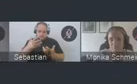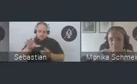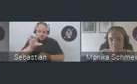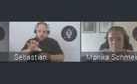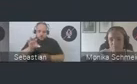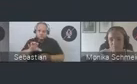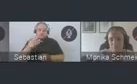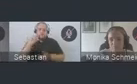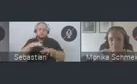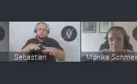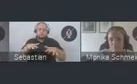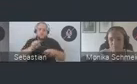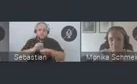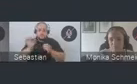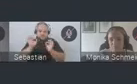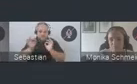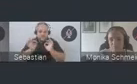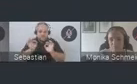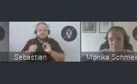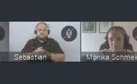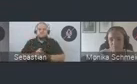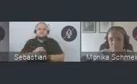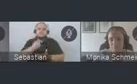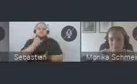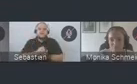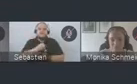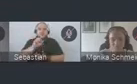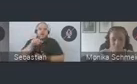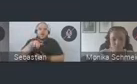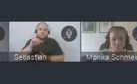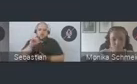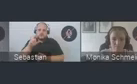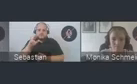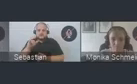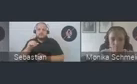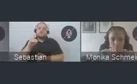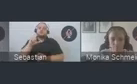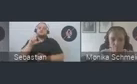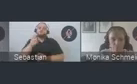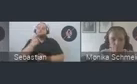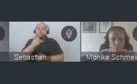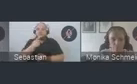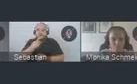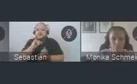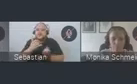bo tam jest dużo praktycznych informacji dotyczących prawa autorskiego i tego, czym są otwarte zasoby,